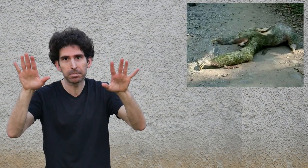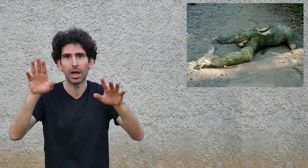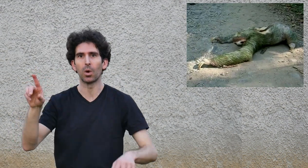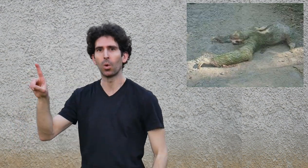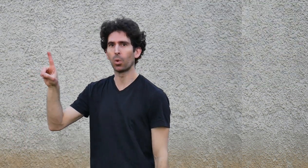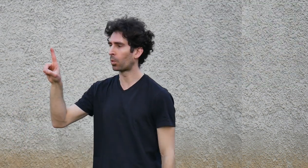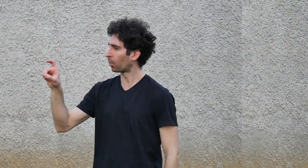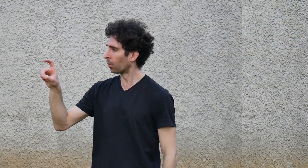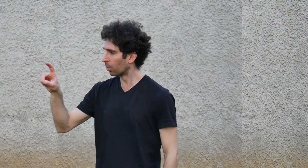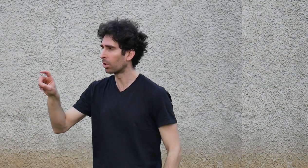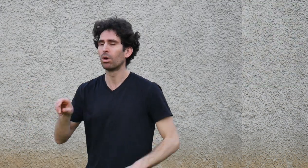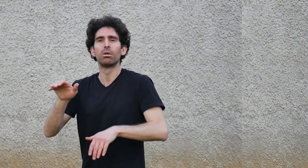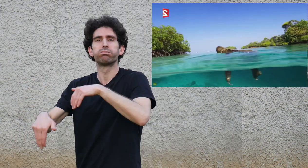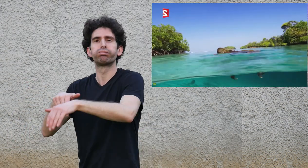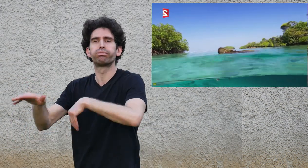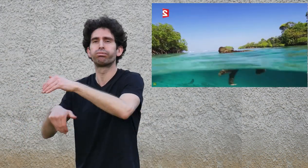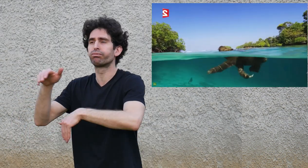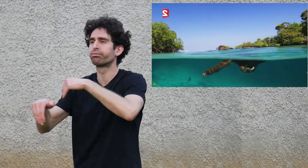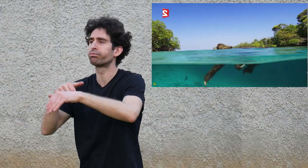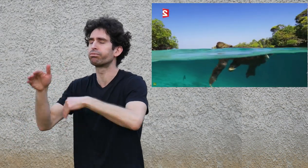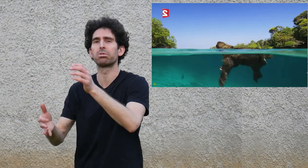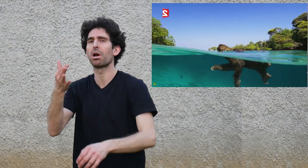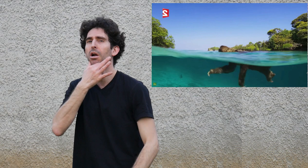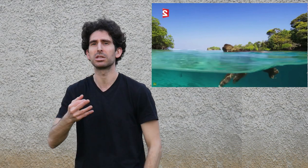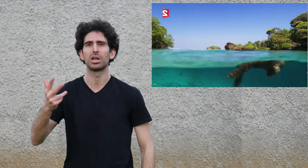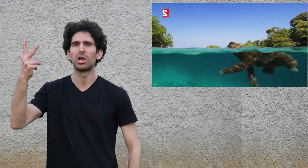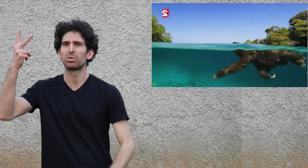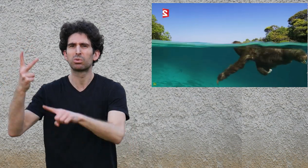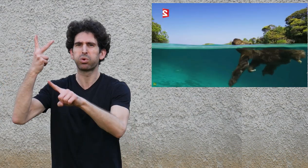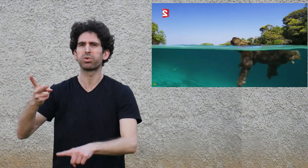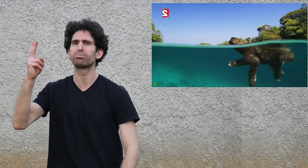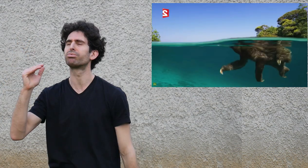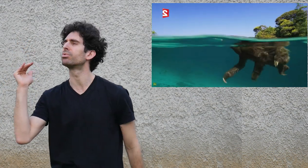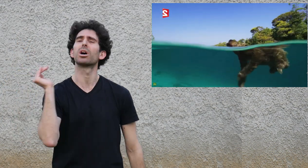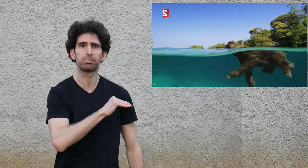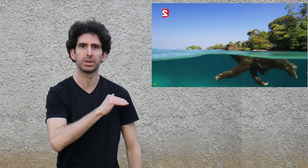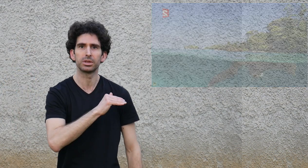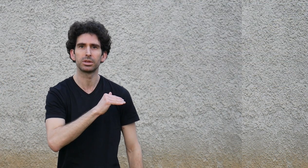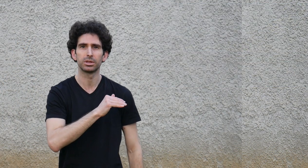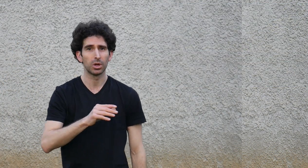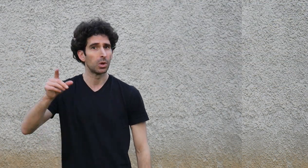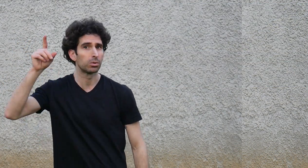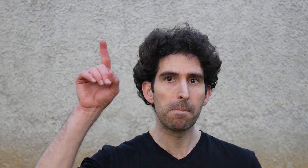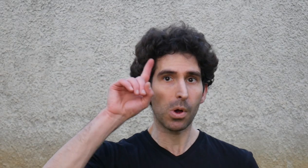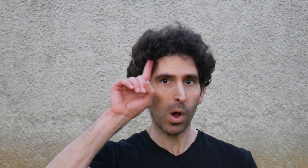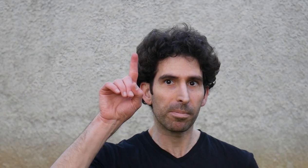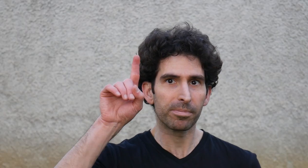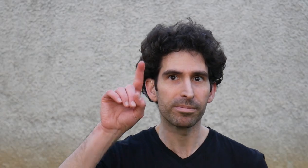Mais dans l'eau, ils sont plus à l'aise et trois fois plus rapide qu'au sol. Pourquoi ?